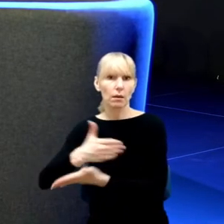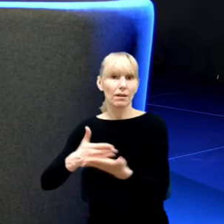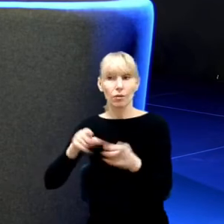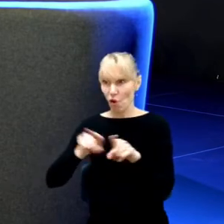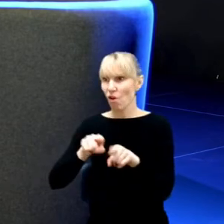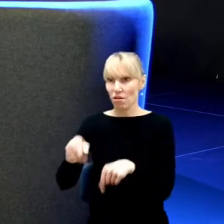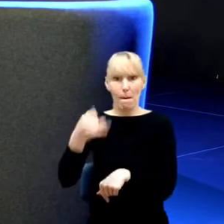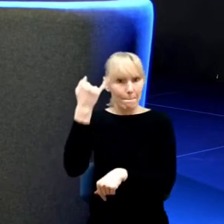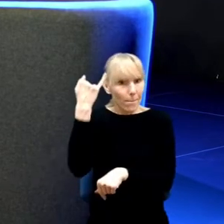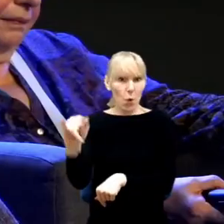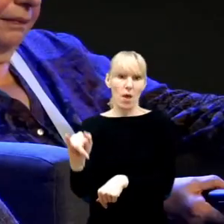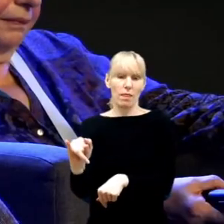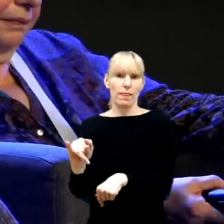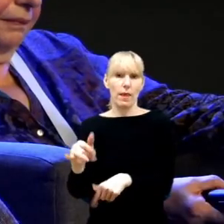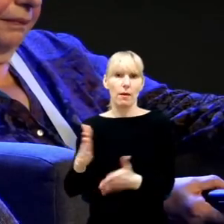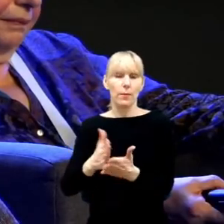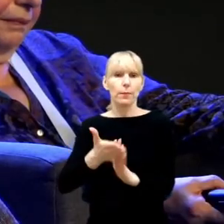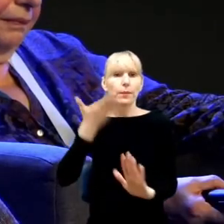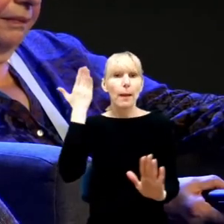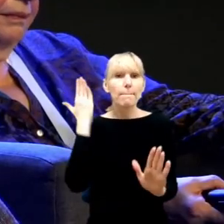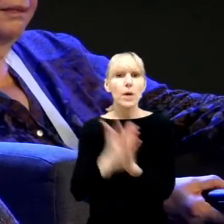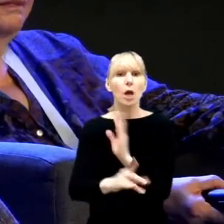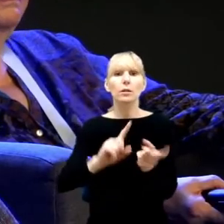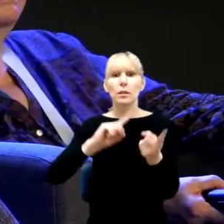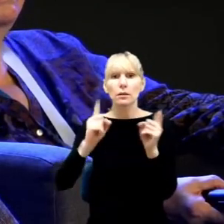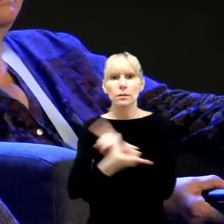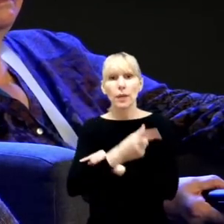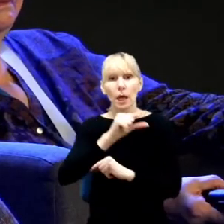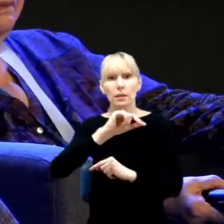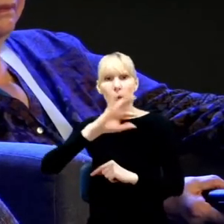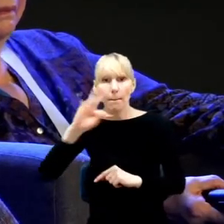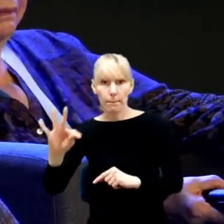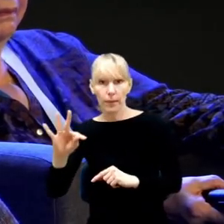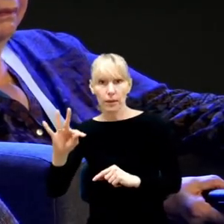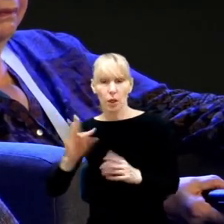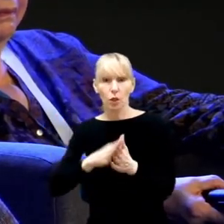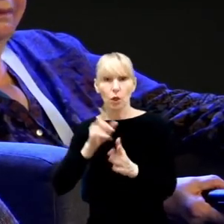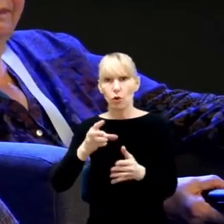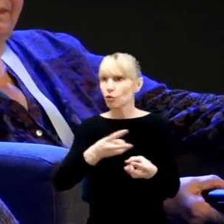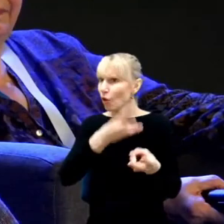Proste zmiany w podatku PIT wywołują pewne istotne zmiany w dochodach gmin,